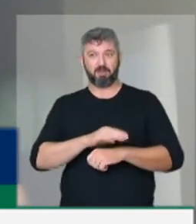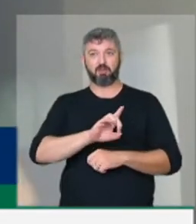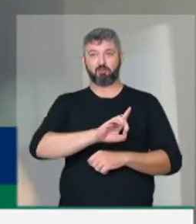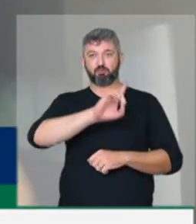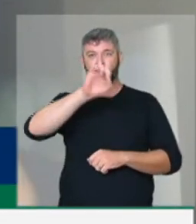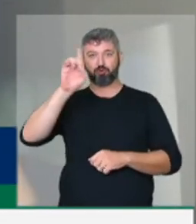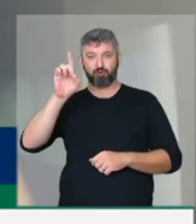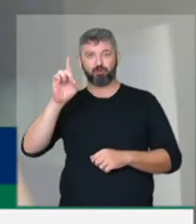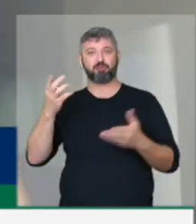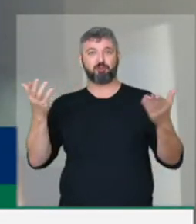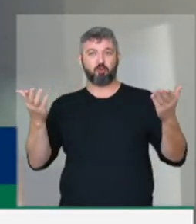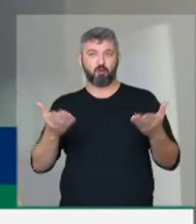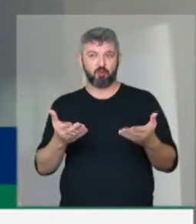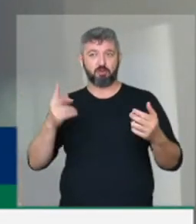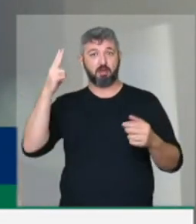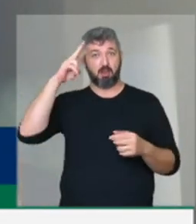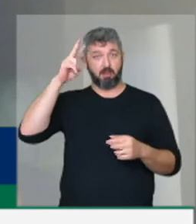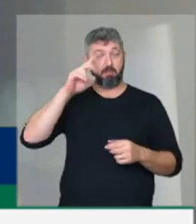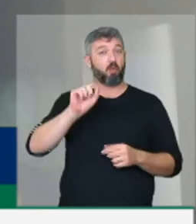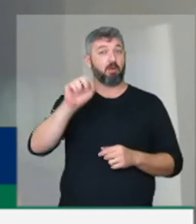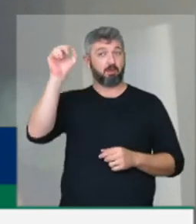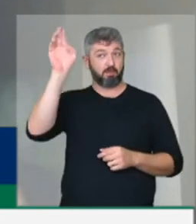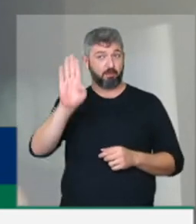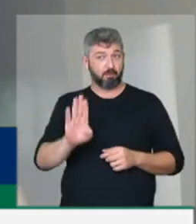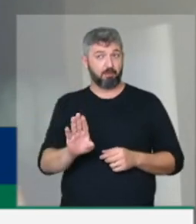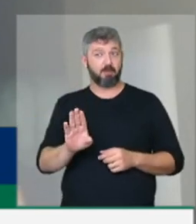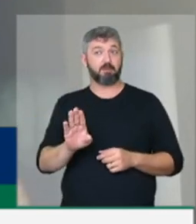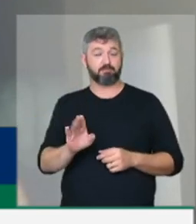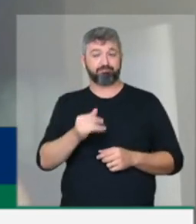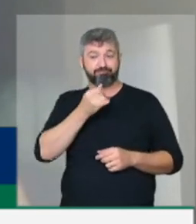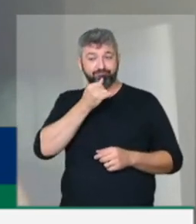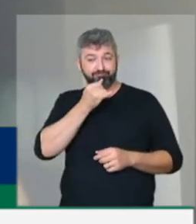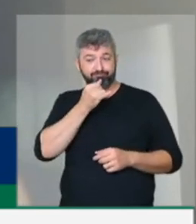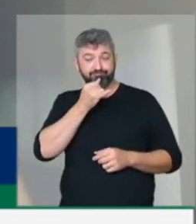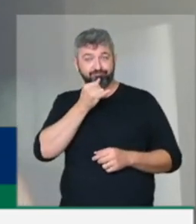ESSE... NUM DIA... COMO O DE HOJE... LEMBRAR QUE O BRASIL... INFELIZMENTE